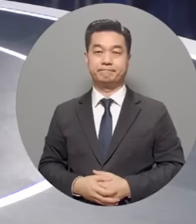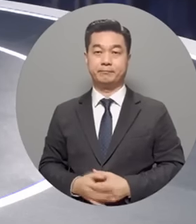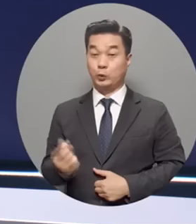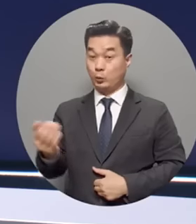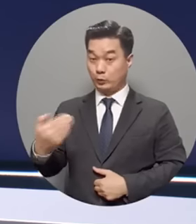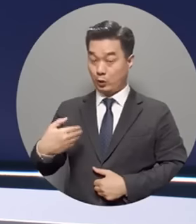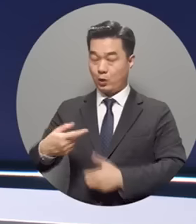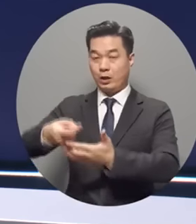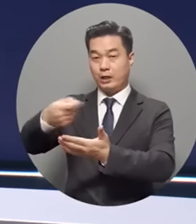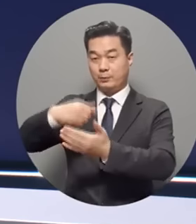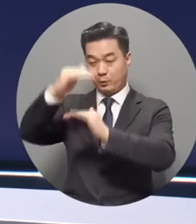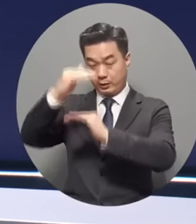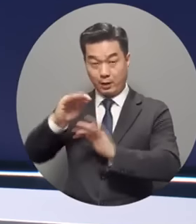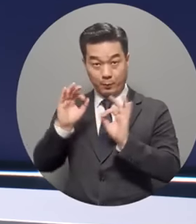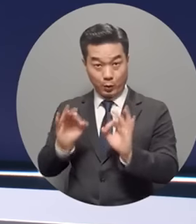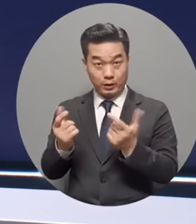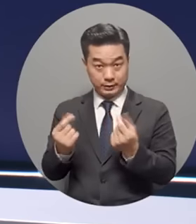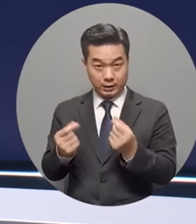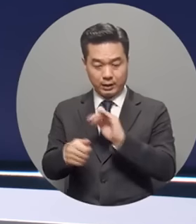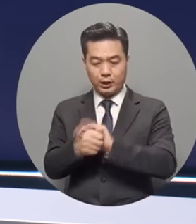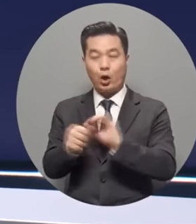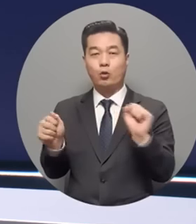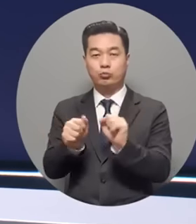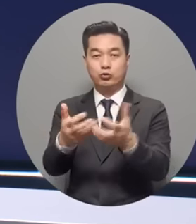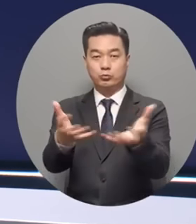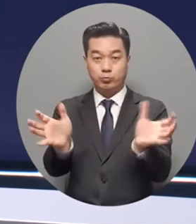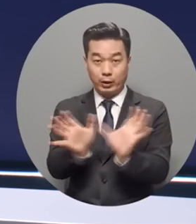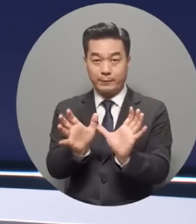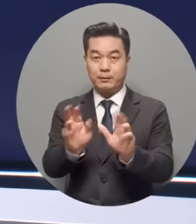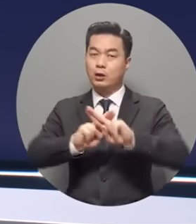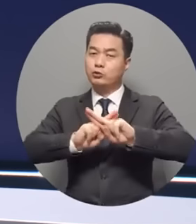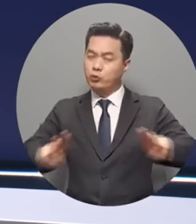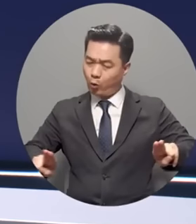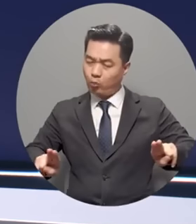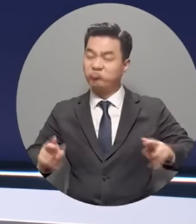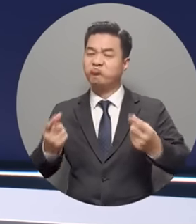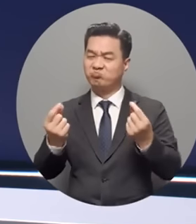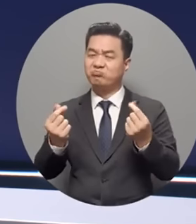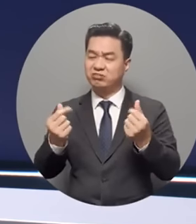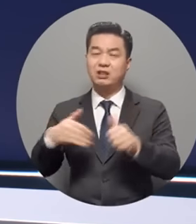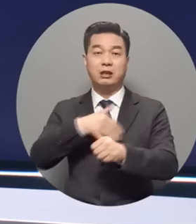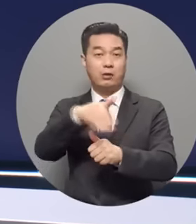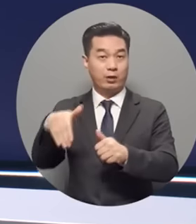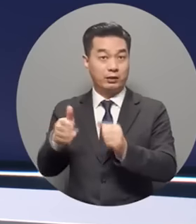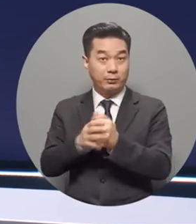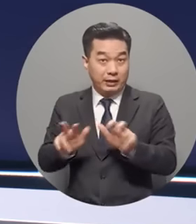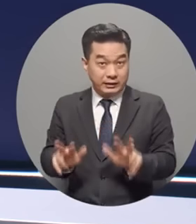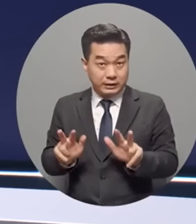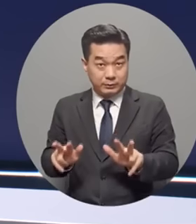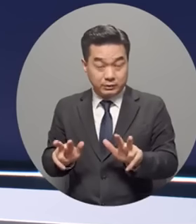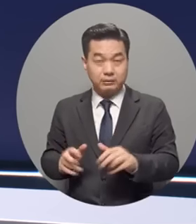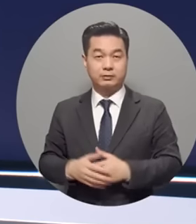이렇게 봐야겠네요. (기자) 앞서 리포트에서도 보셨듯이 경북지역 의원들의 모임이 취소된 것도 그런 맥락인데요.